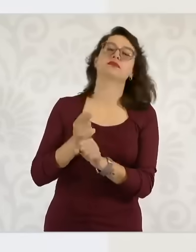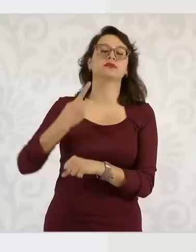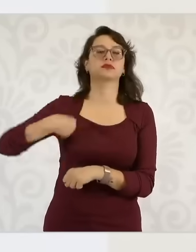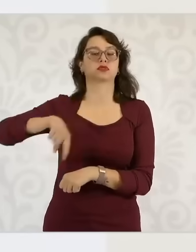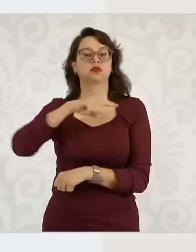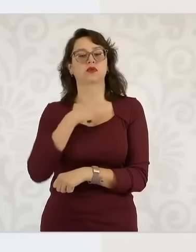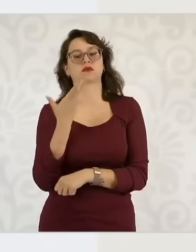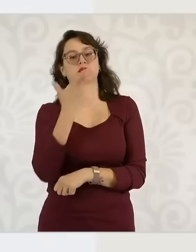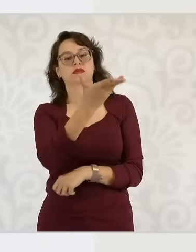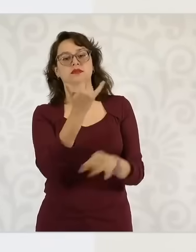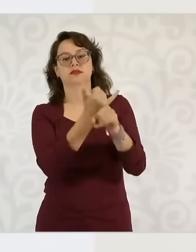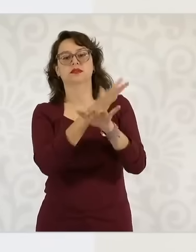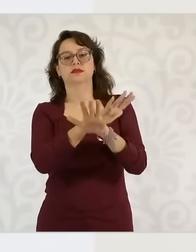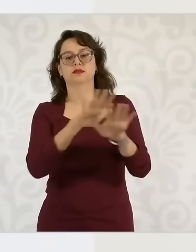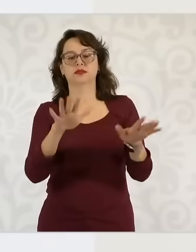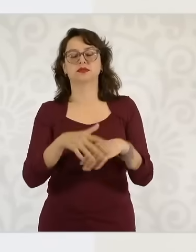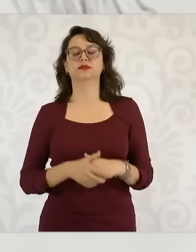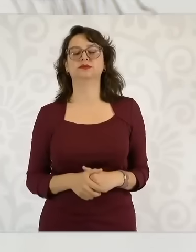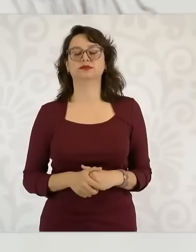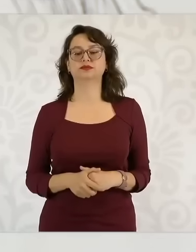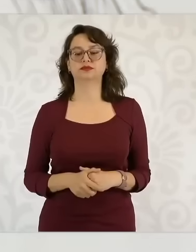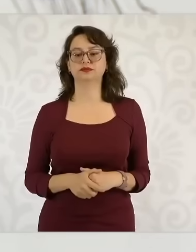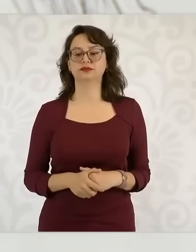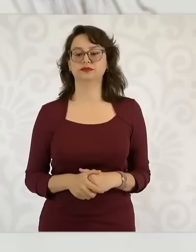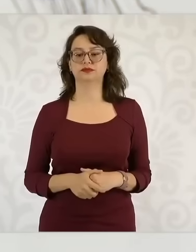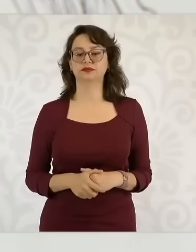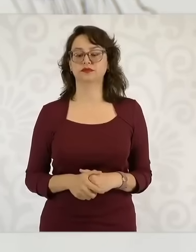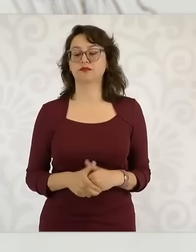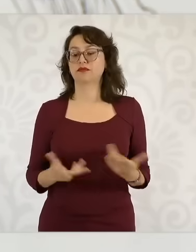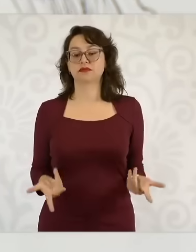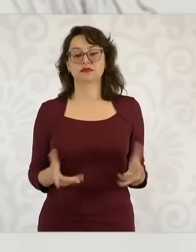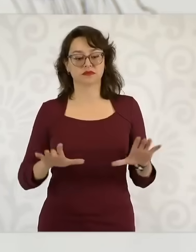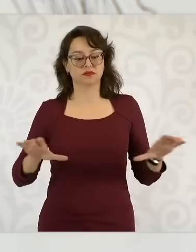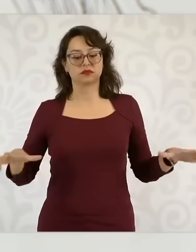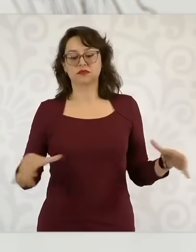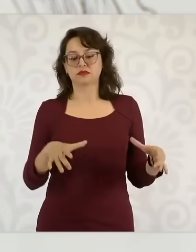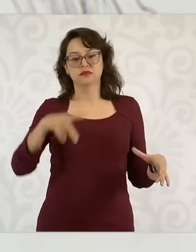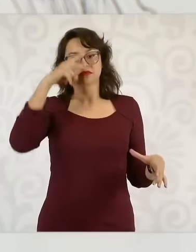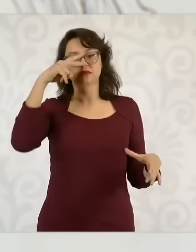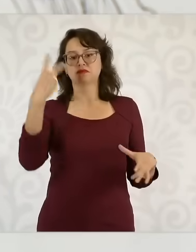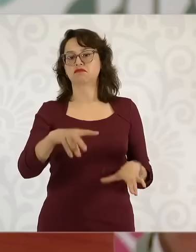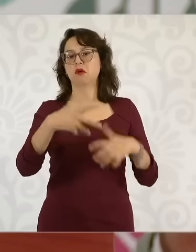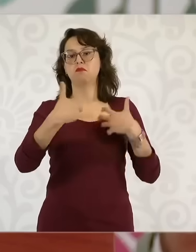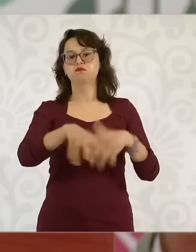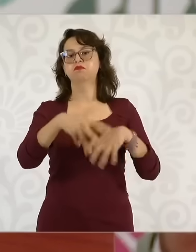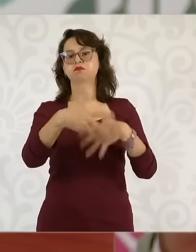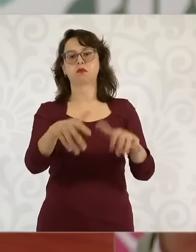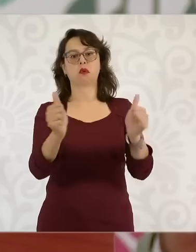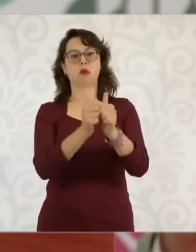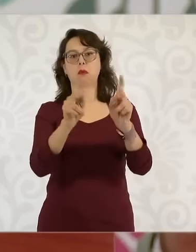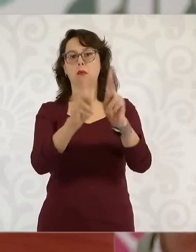solicitar información Eh en general la comunidad mexicana se manifiesta de manera pacífica por sus